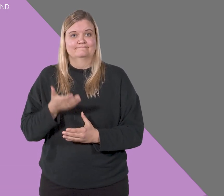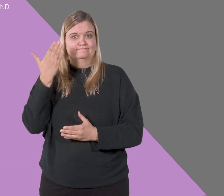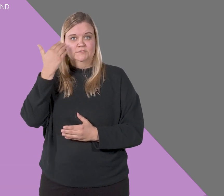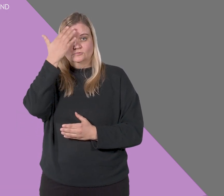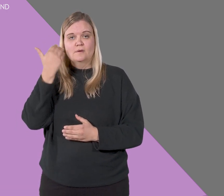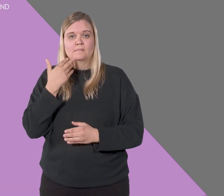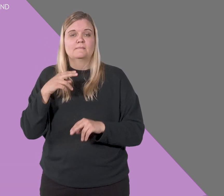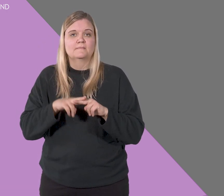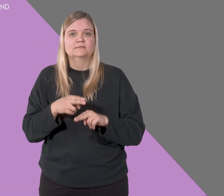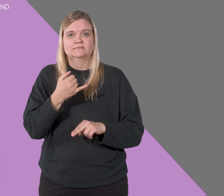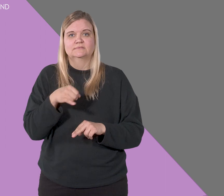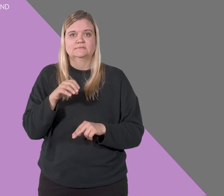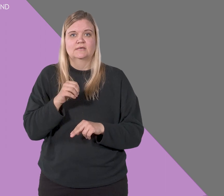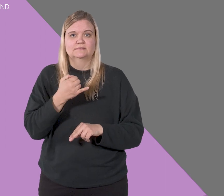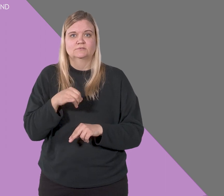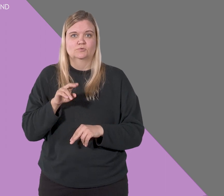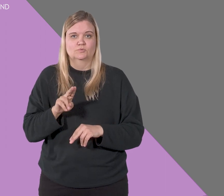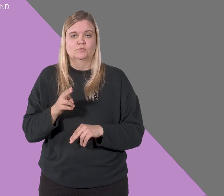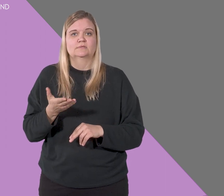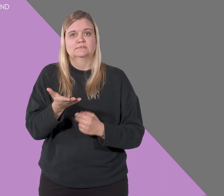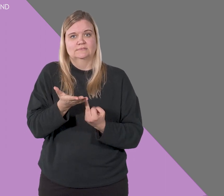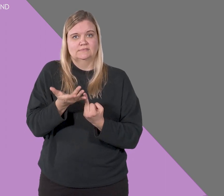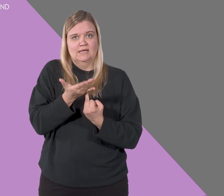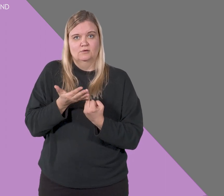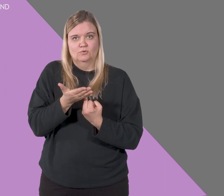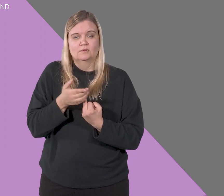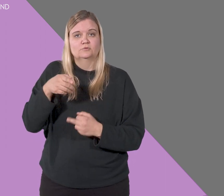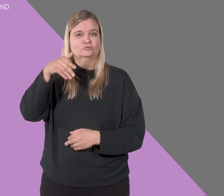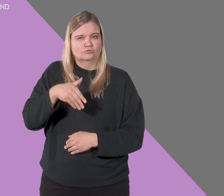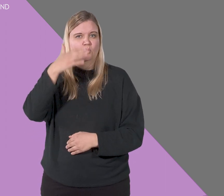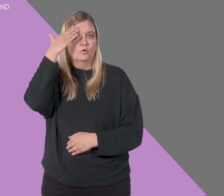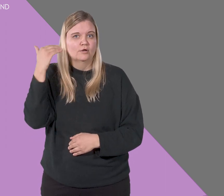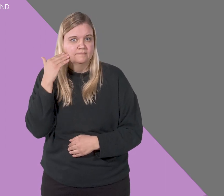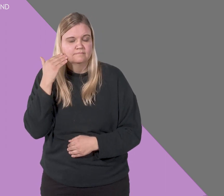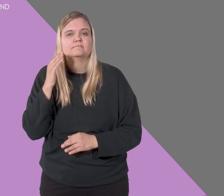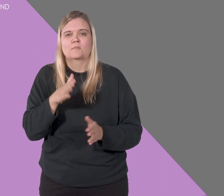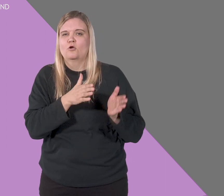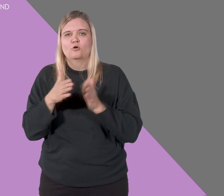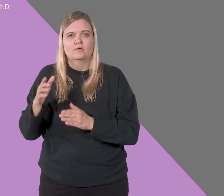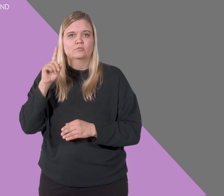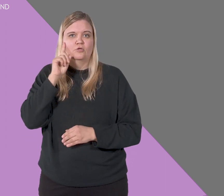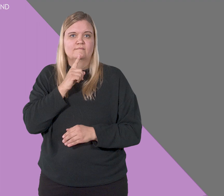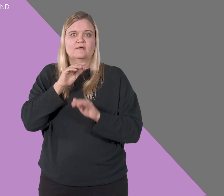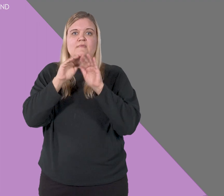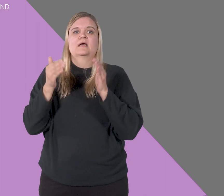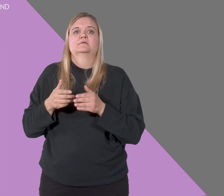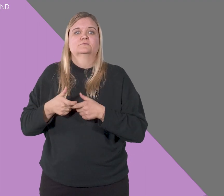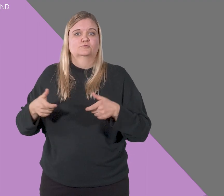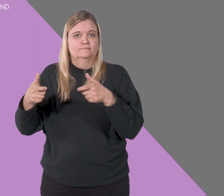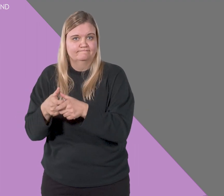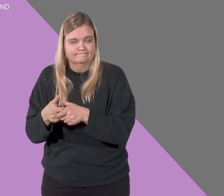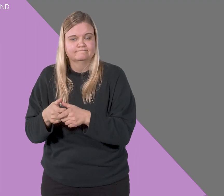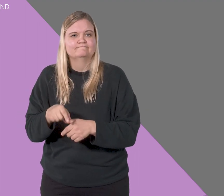Dövas världskongress ordnades i Jeju i Sydkorea i somras.